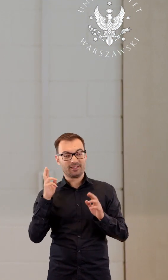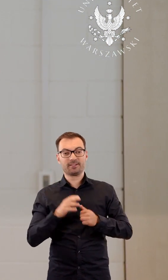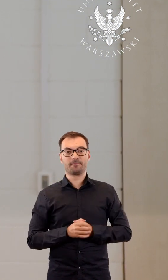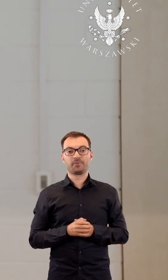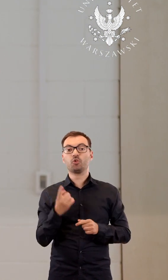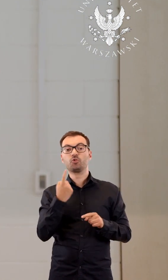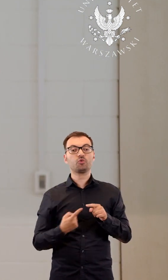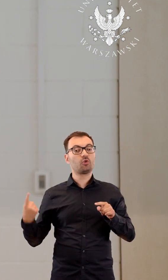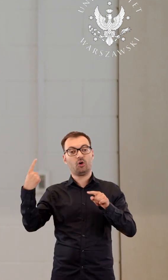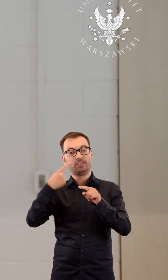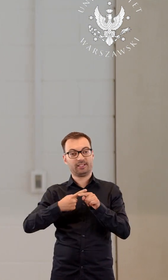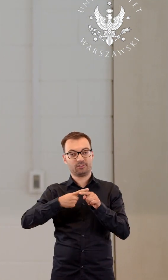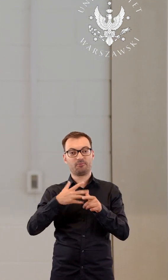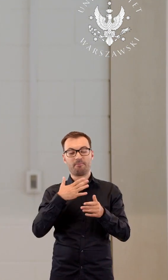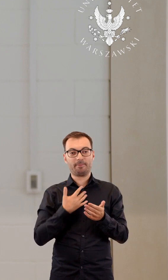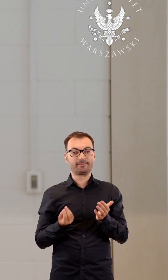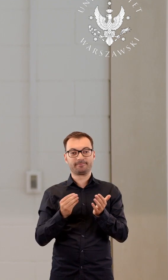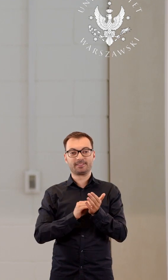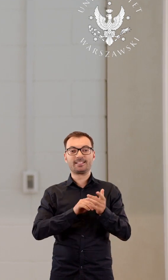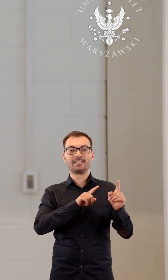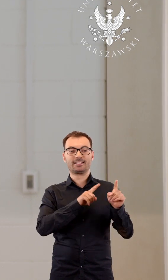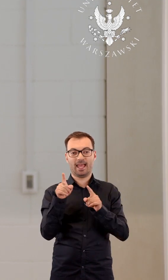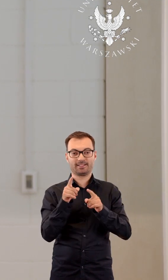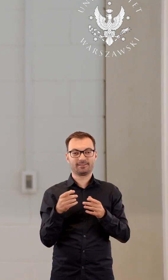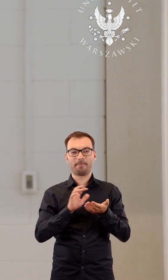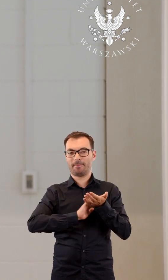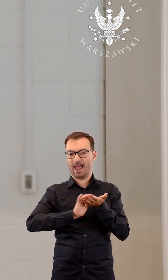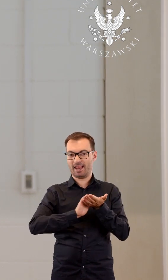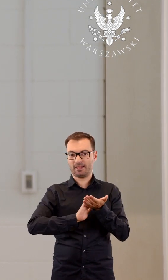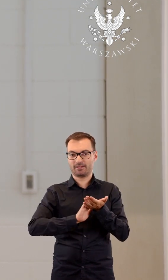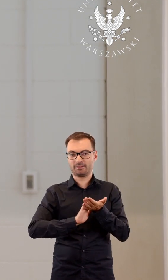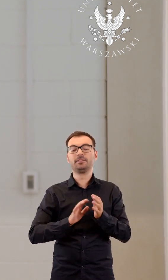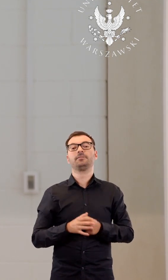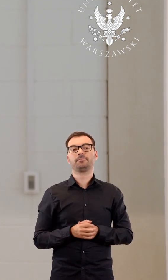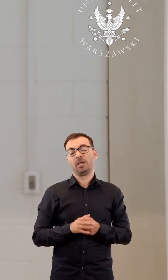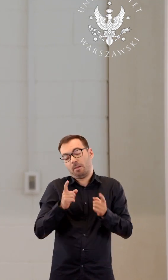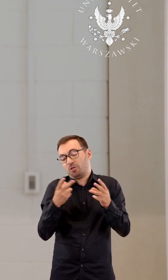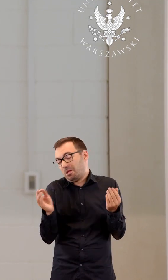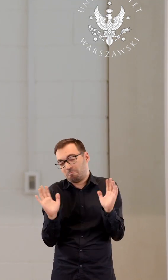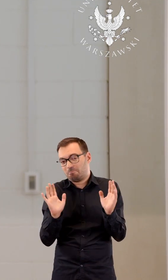które dodatkowo są opatrzone znakami w alfabecie brajla albo nie,